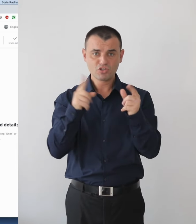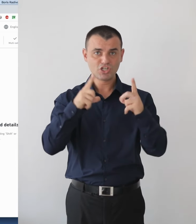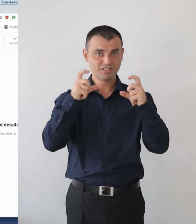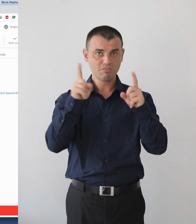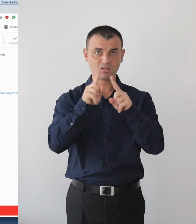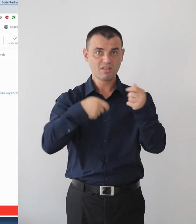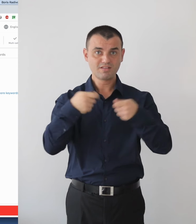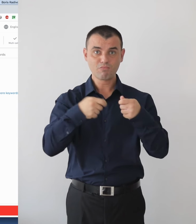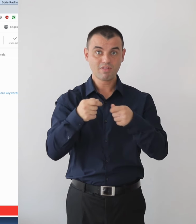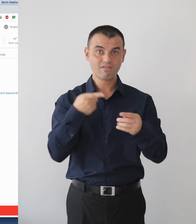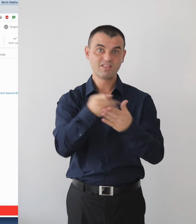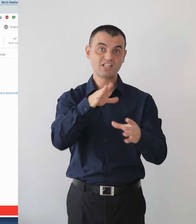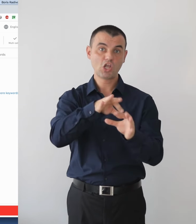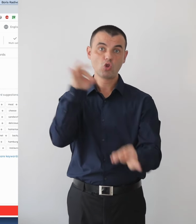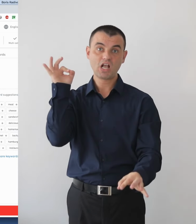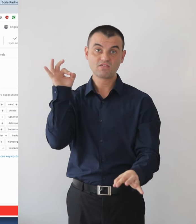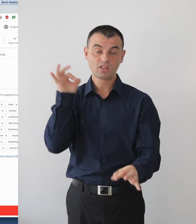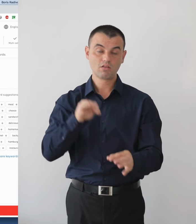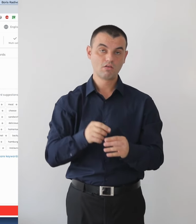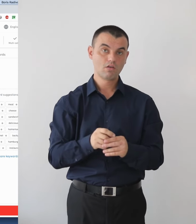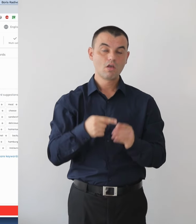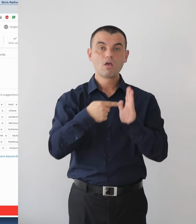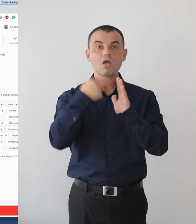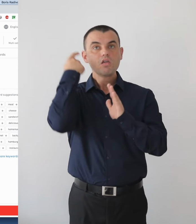когато осъзнаят, че снимките не се продават, се отказват.